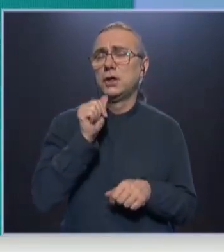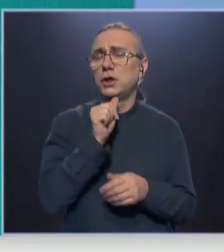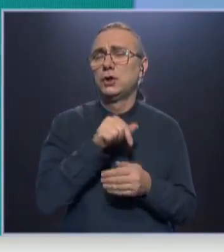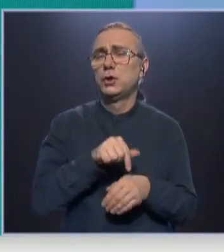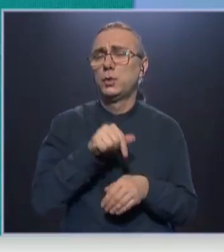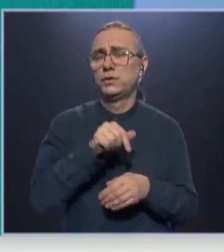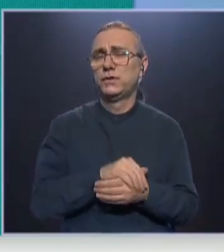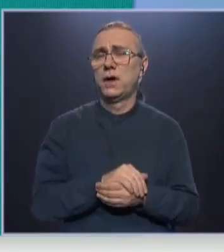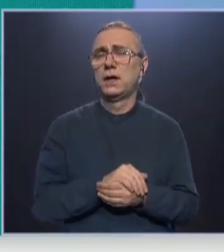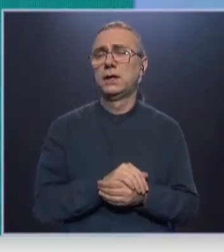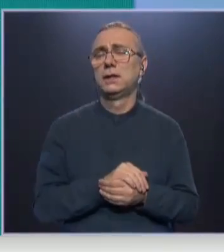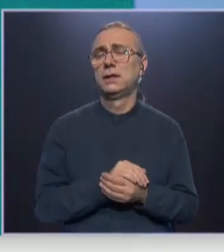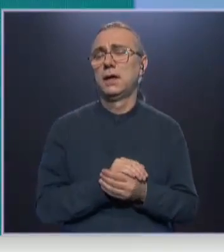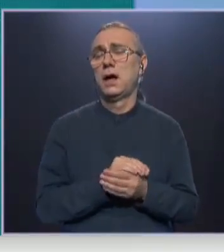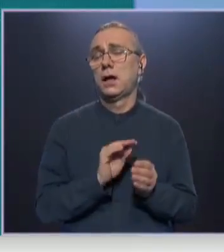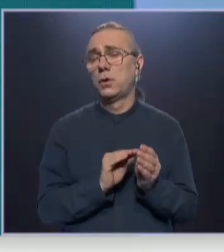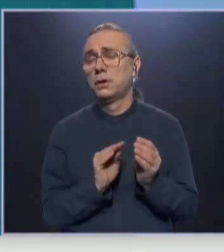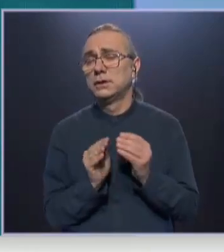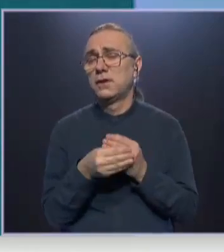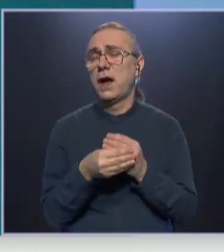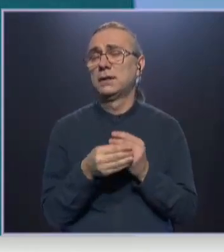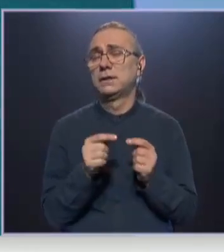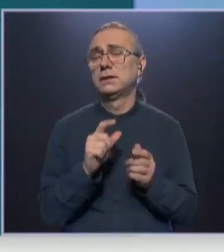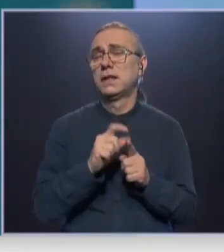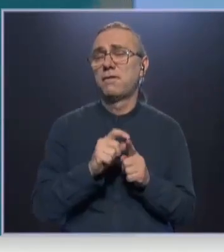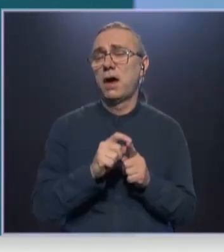за словами общих молитв помилуй нас Господи помилуй